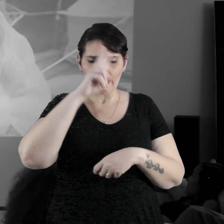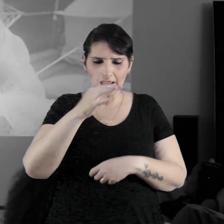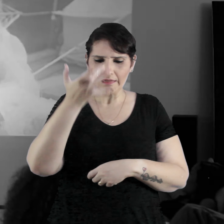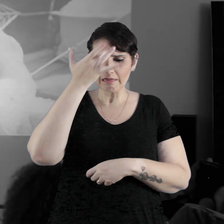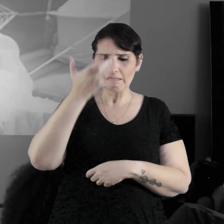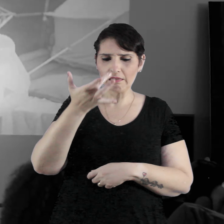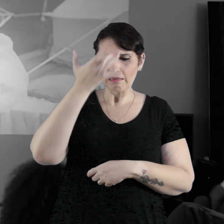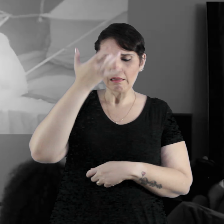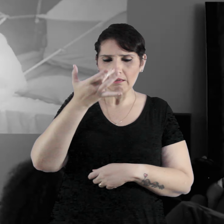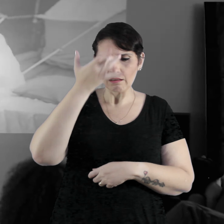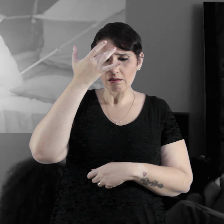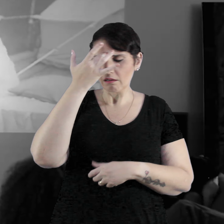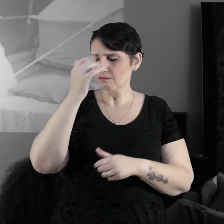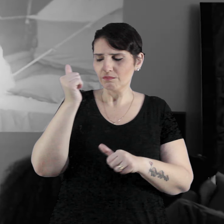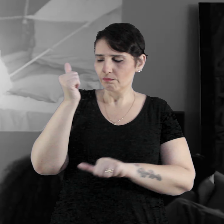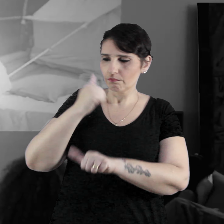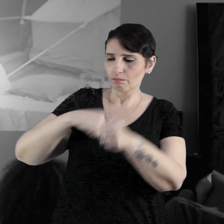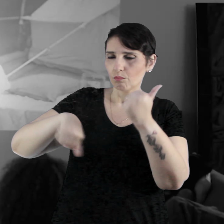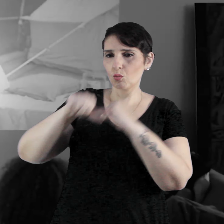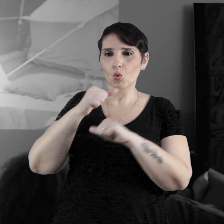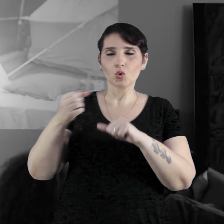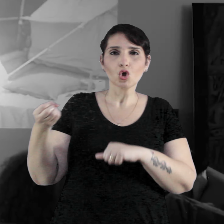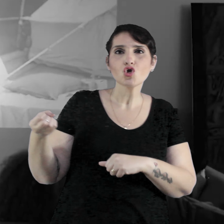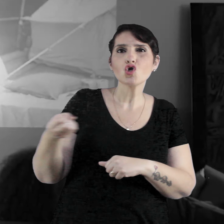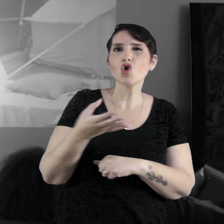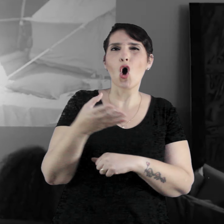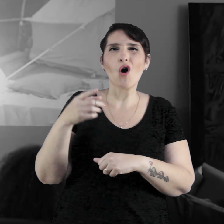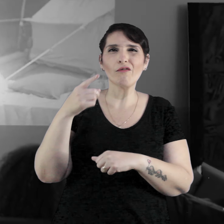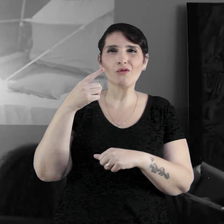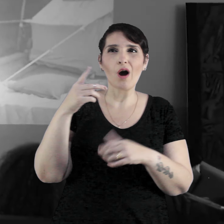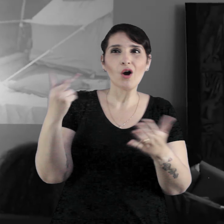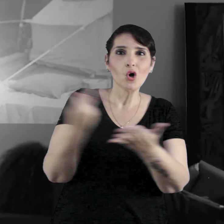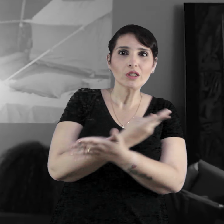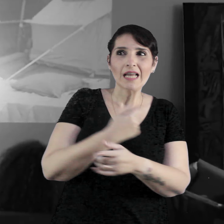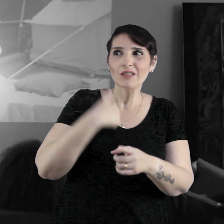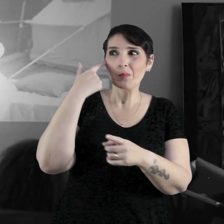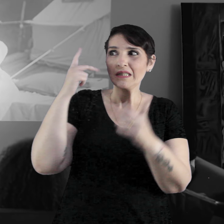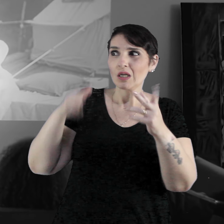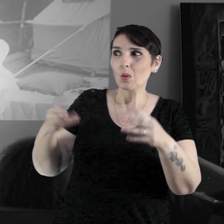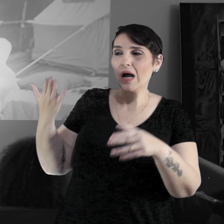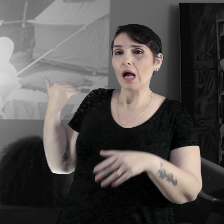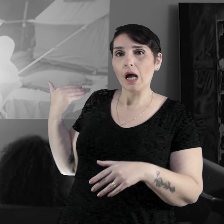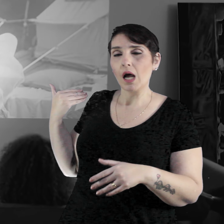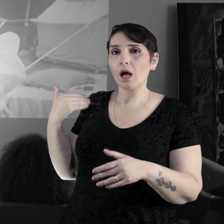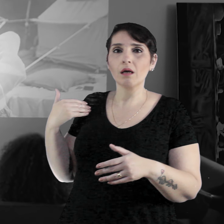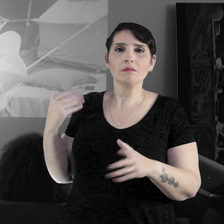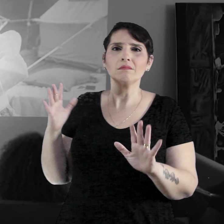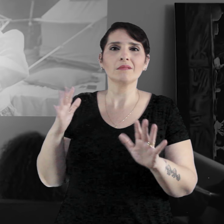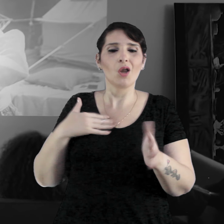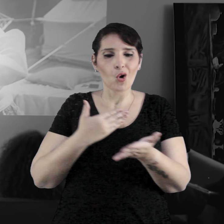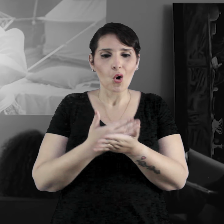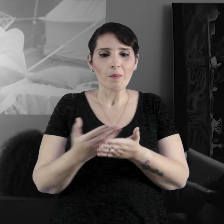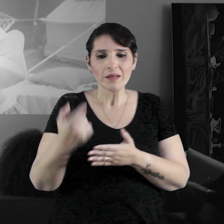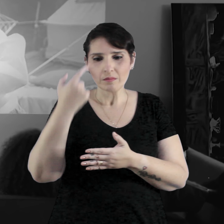e de reagir a novos eventos como se fosse os antigos, poderemos começar a notar quando surge essa energia de hábito.